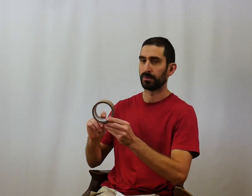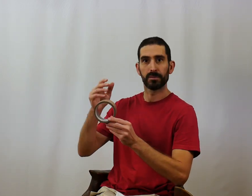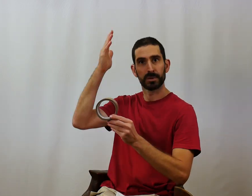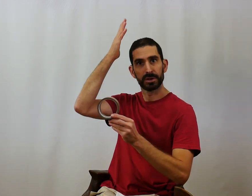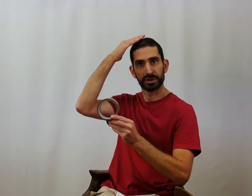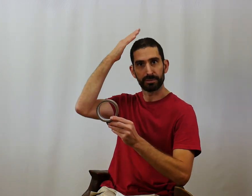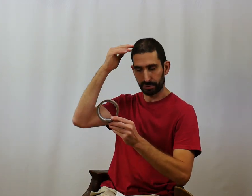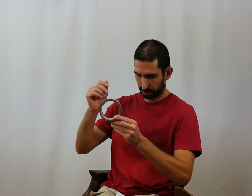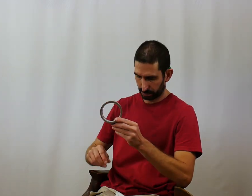*Chapeau*